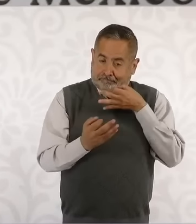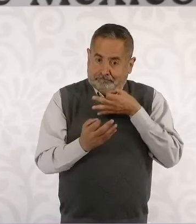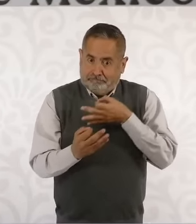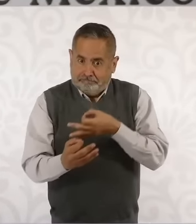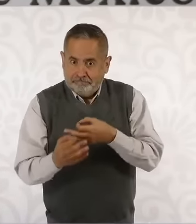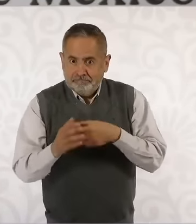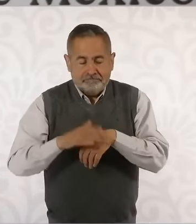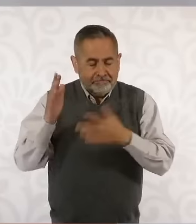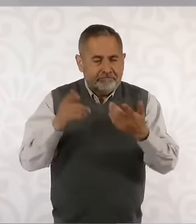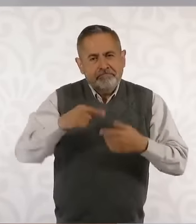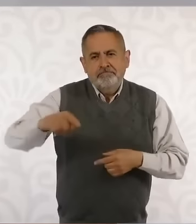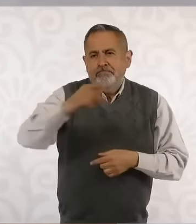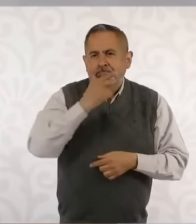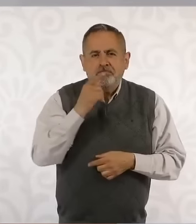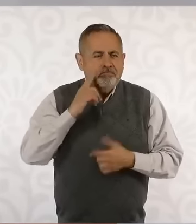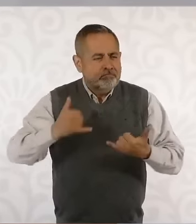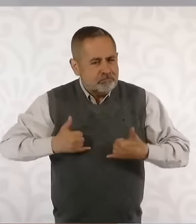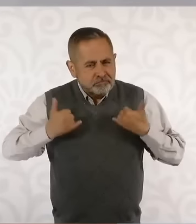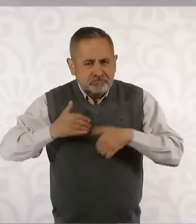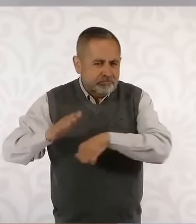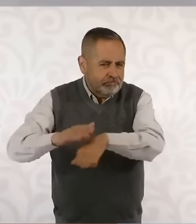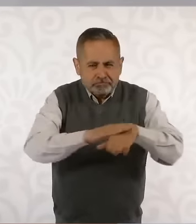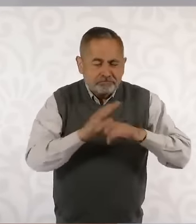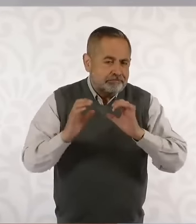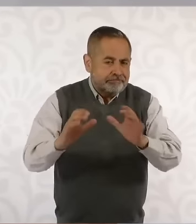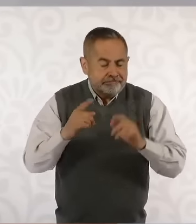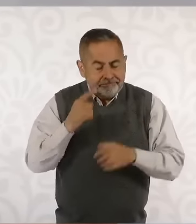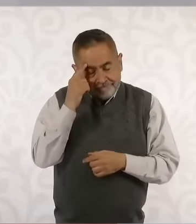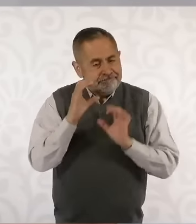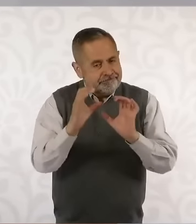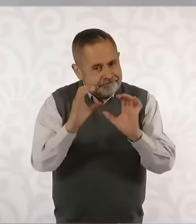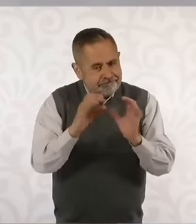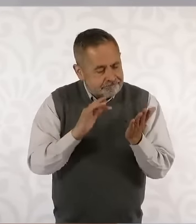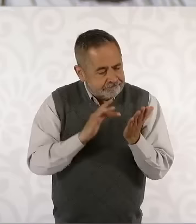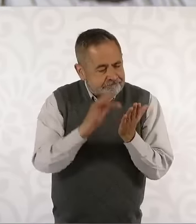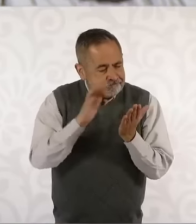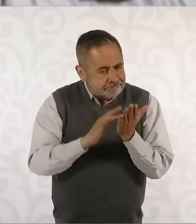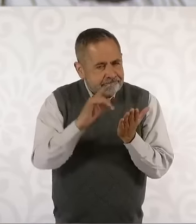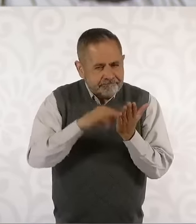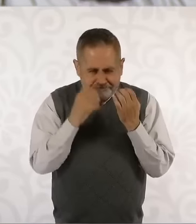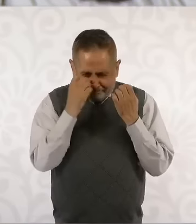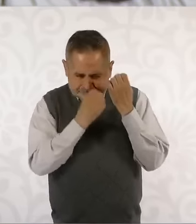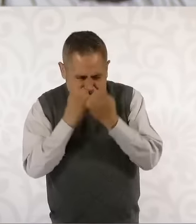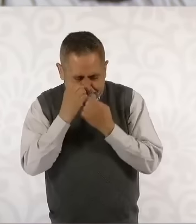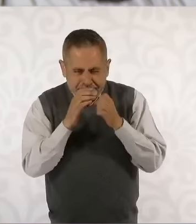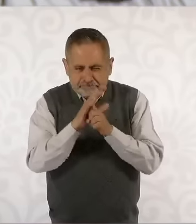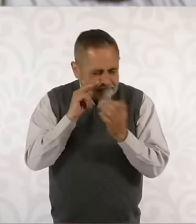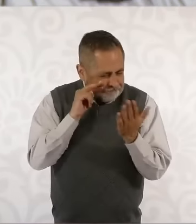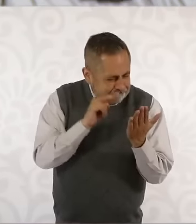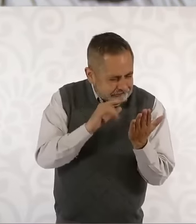a las jóvenes, pero a todos. que seamos muy cuidadosos de analizar lo que vemos en las redes,